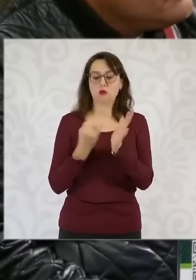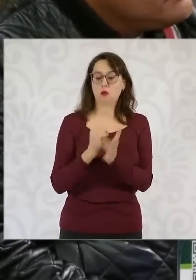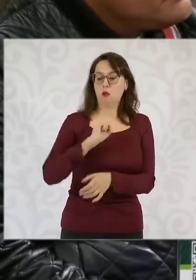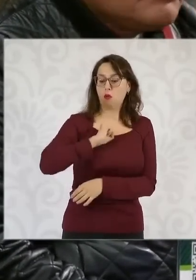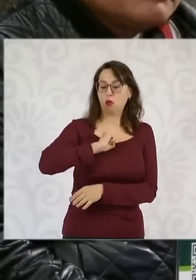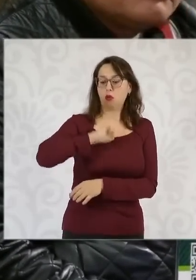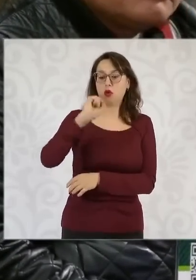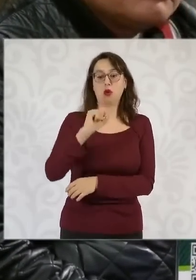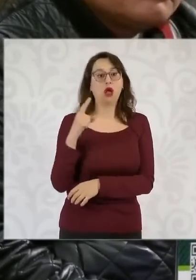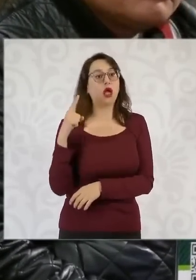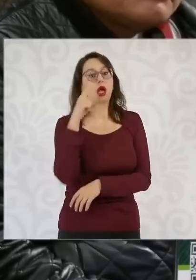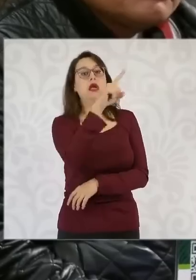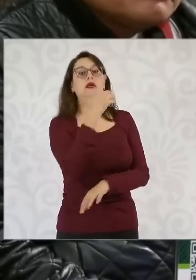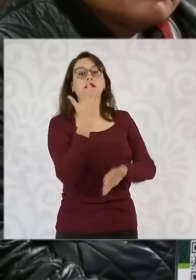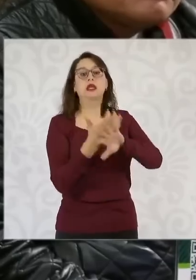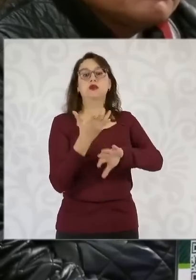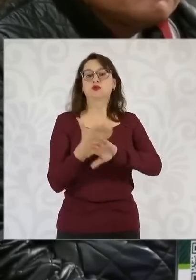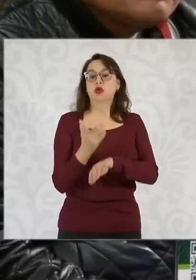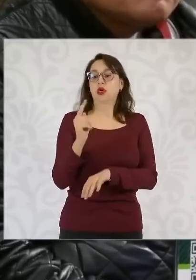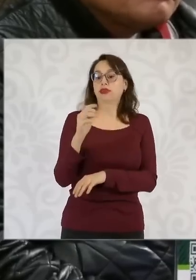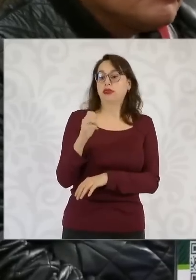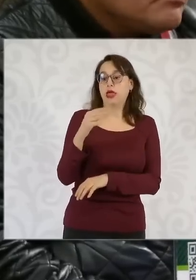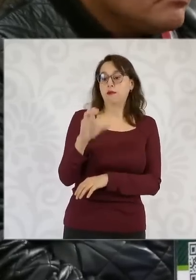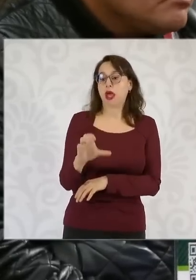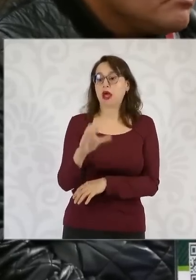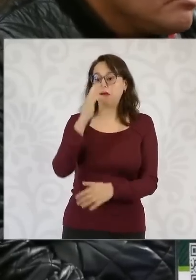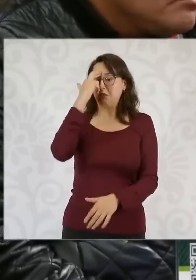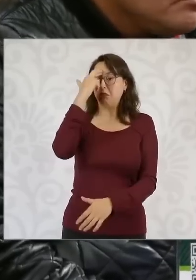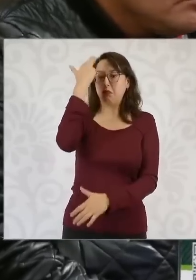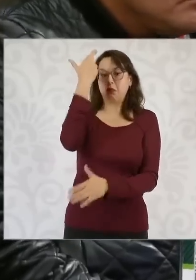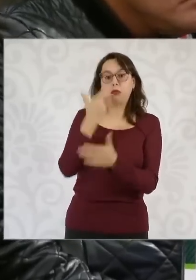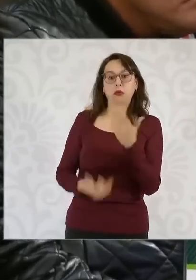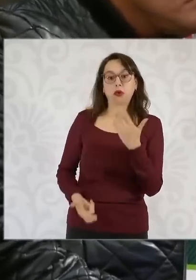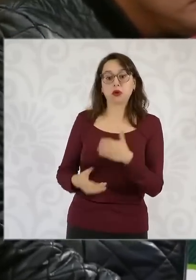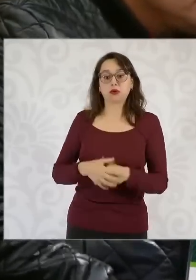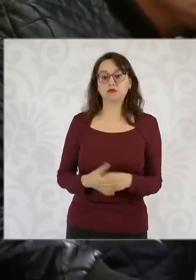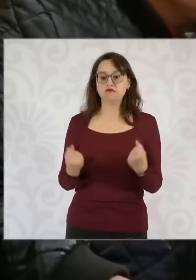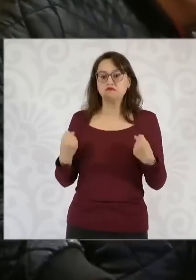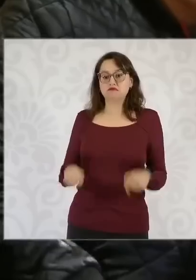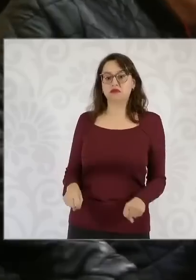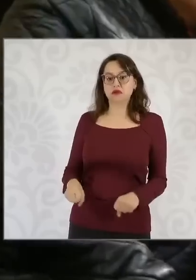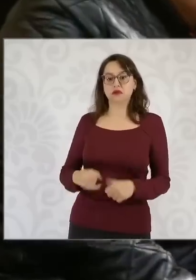tratado comercial que existe entre México Canadá y Estados Unidos al ser una imposición unilateral